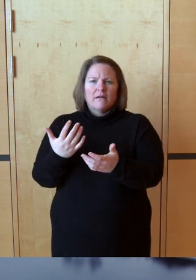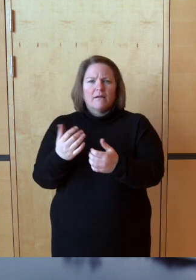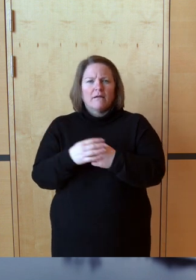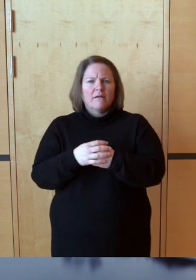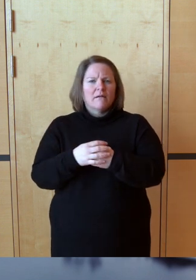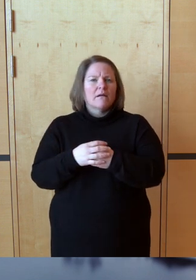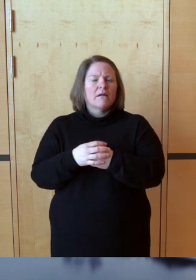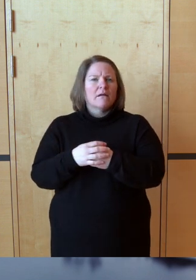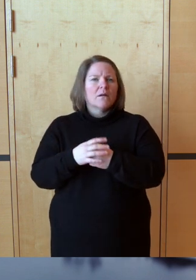Ok